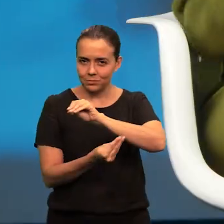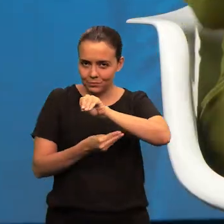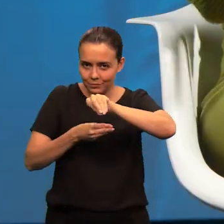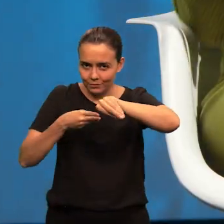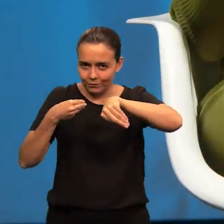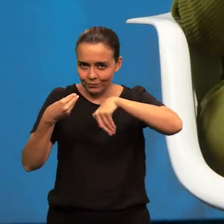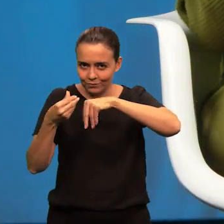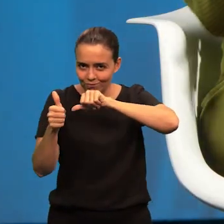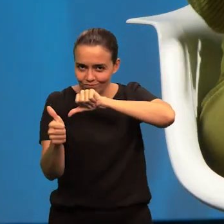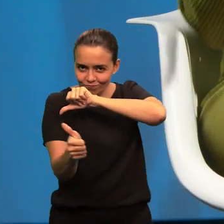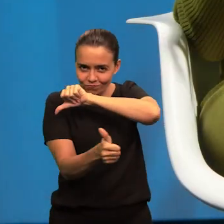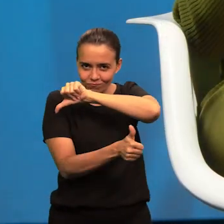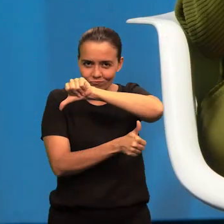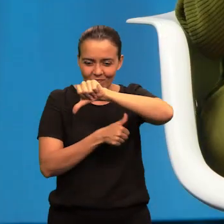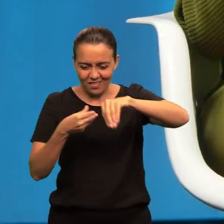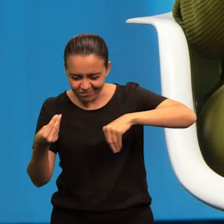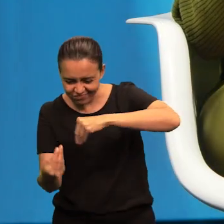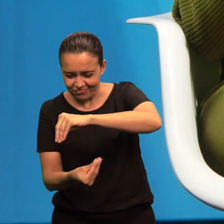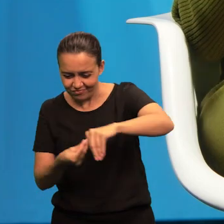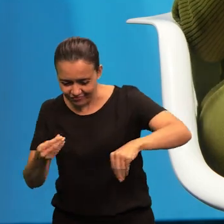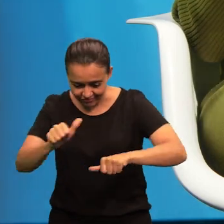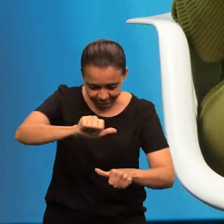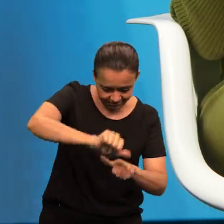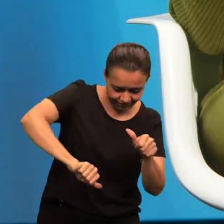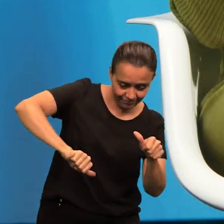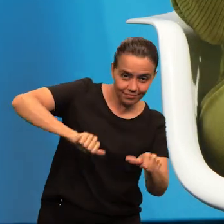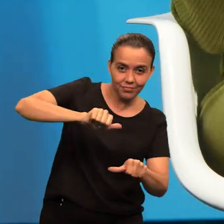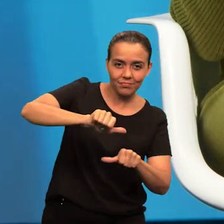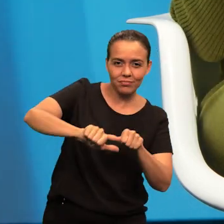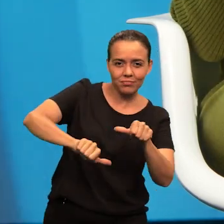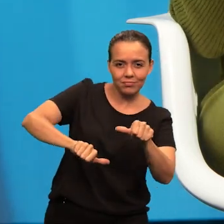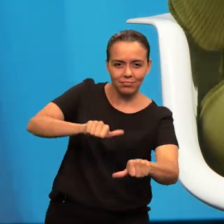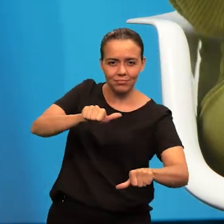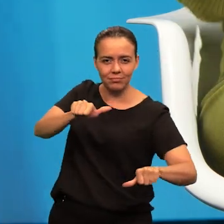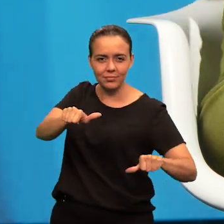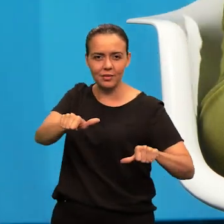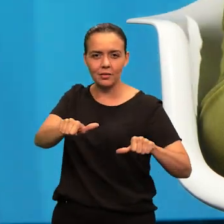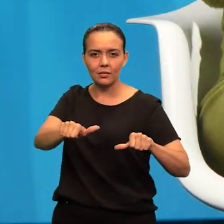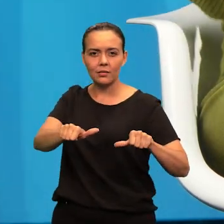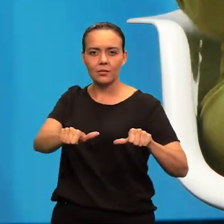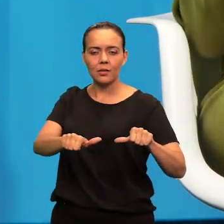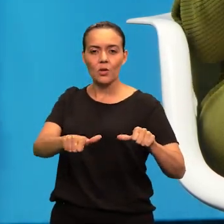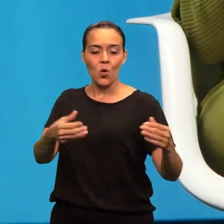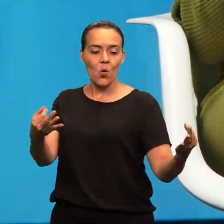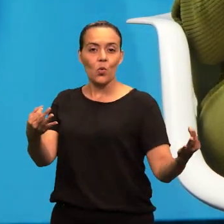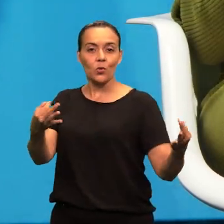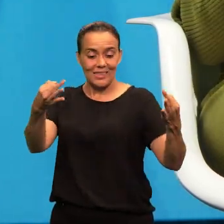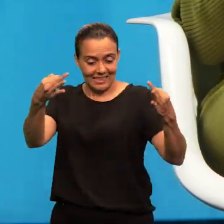A gente falando revolver uma terra, porque quando fala o ideal, o ideal do eu é branco,